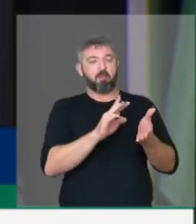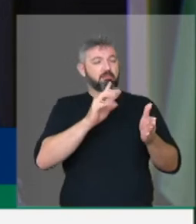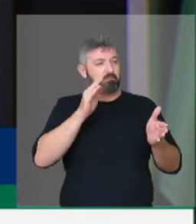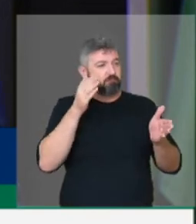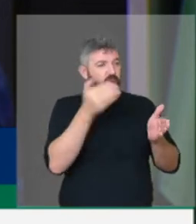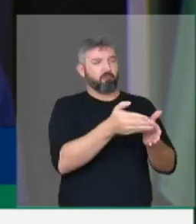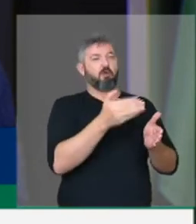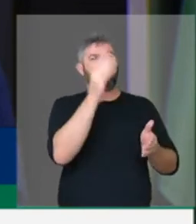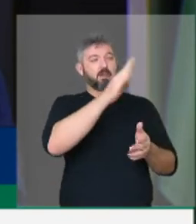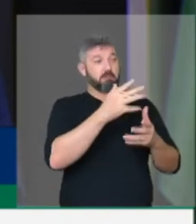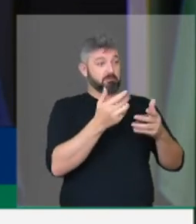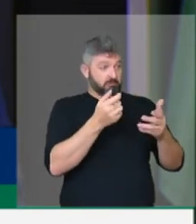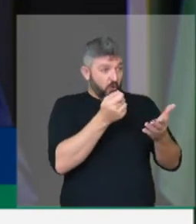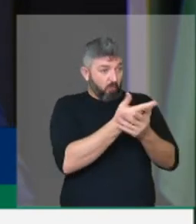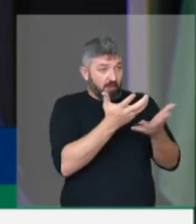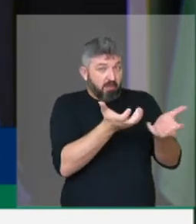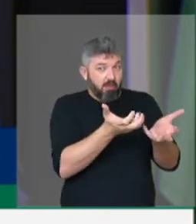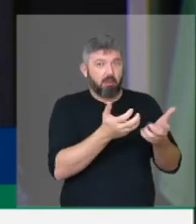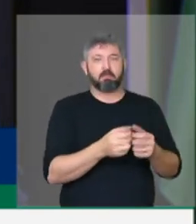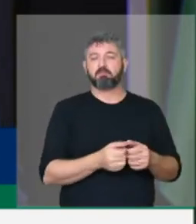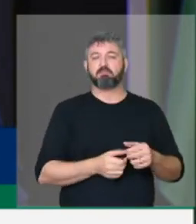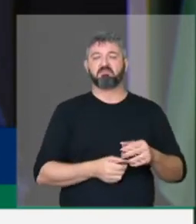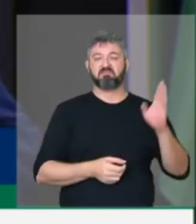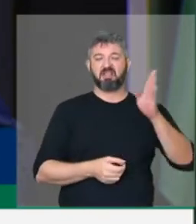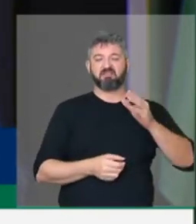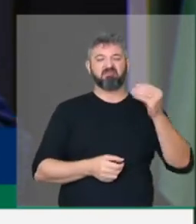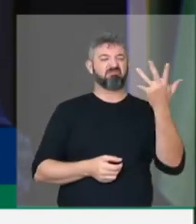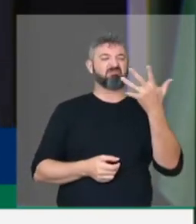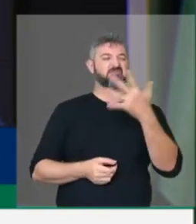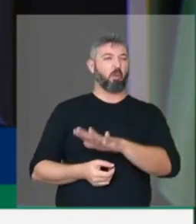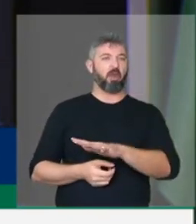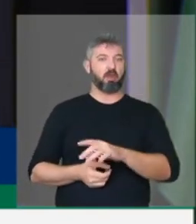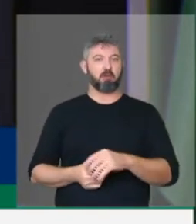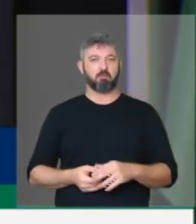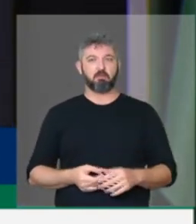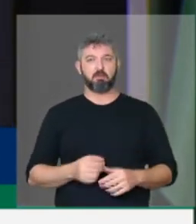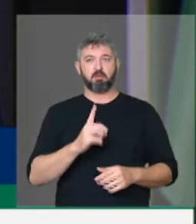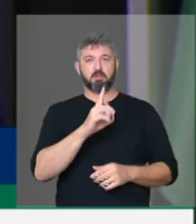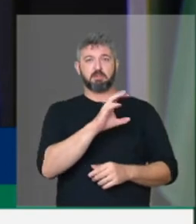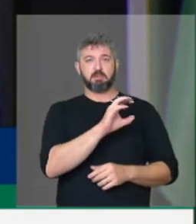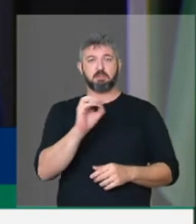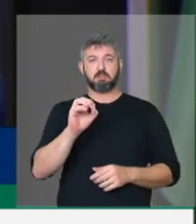ESPECIAL E EXCLUSIVA PARA O BRASIL. OU SEJA... MAIS DE 100 MILHÕES DE VACINAS. QUE PODERIAM HOJE ESTAR SENDO